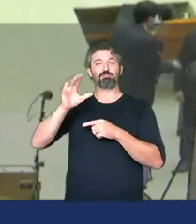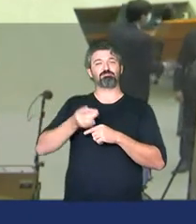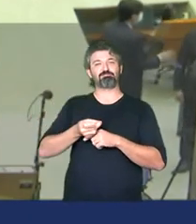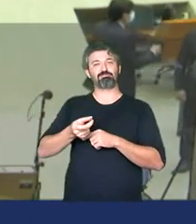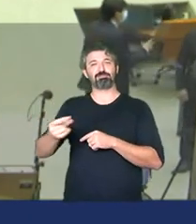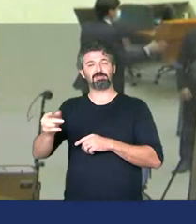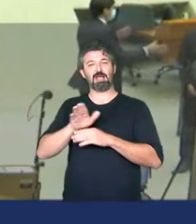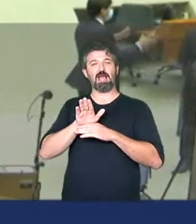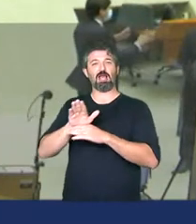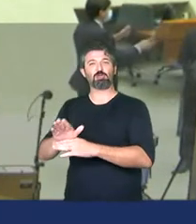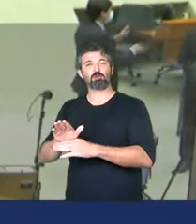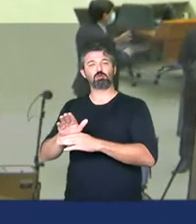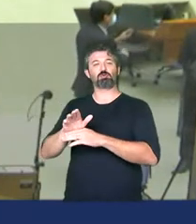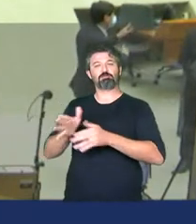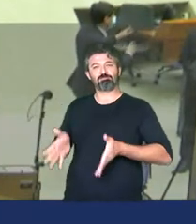ENTÃO UMA POLÍTICA NACIONAL PERMANENTE DE APOIO DE FOMENTO